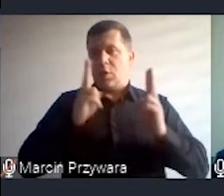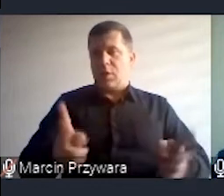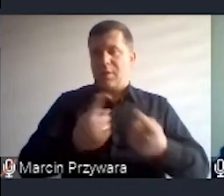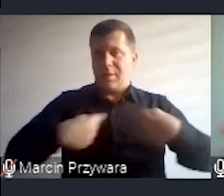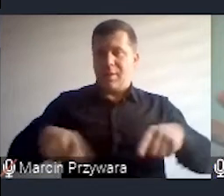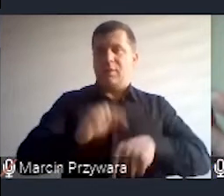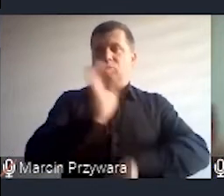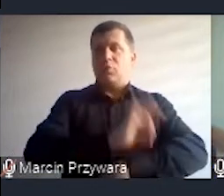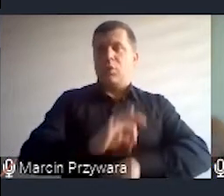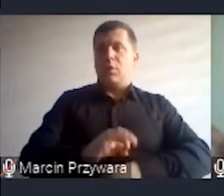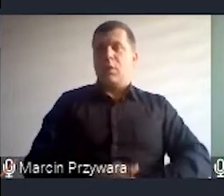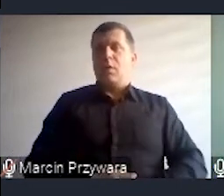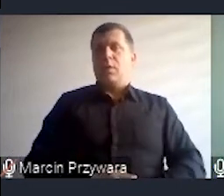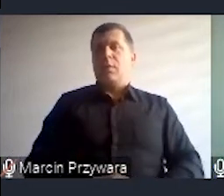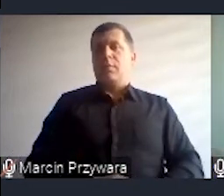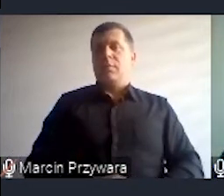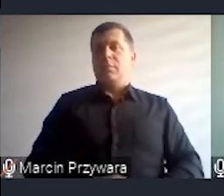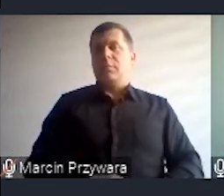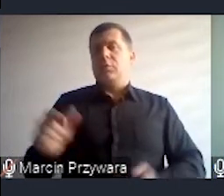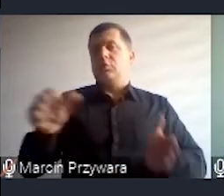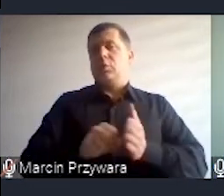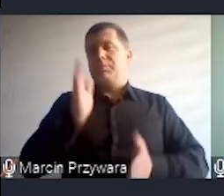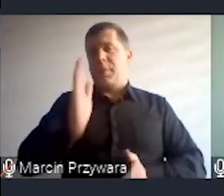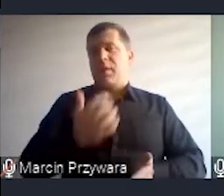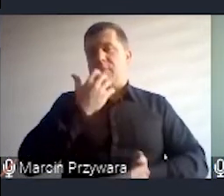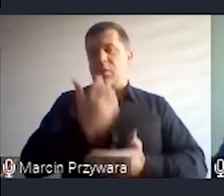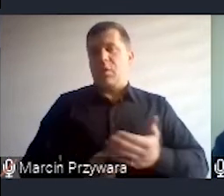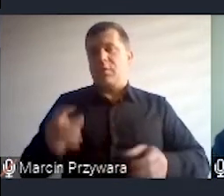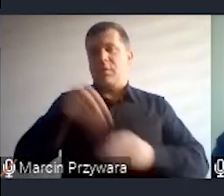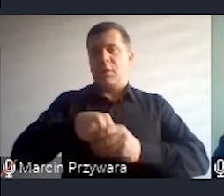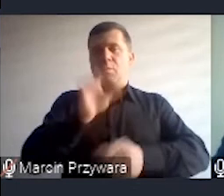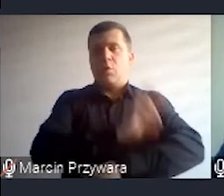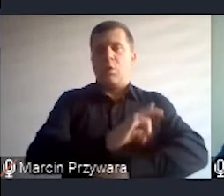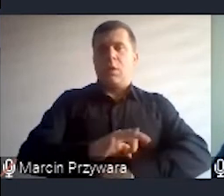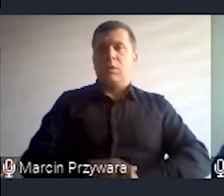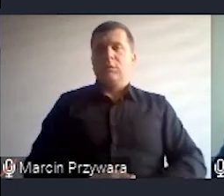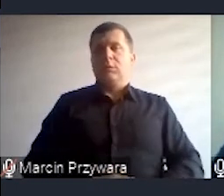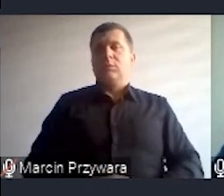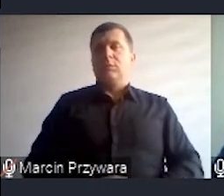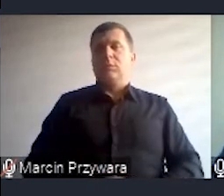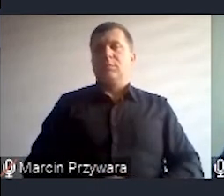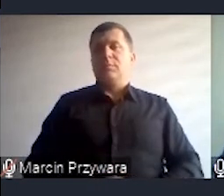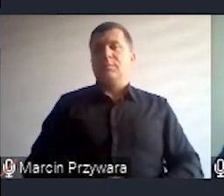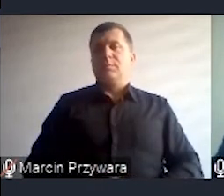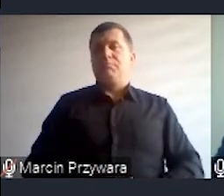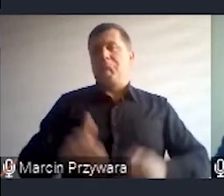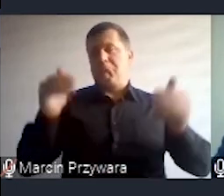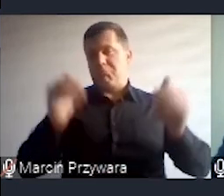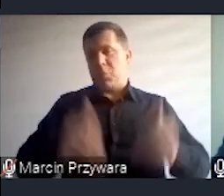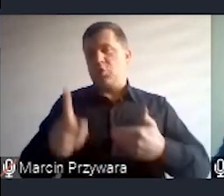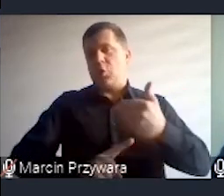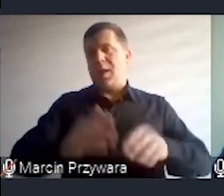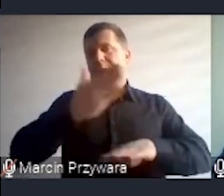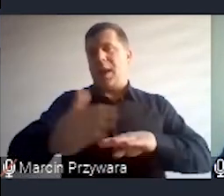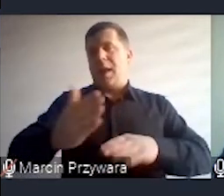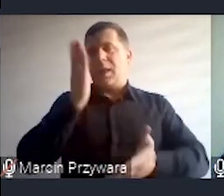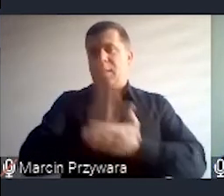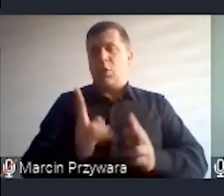czyli niż dany środek będzie wykorzystywany w projekcie, wówczas mogę rozliczać raty tylko w okresie realizacji.